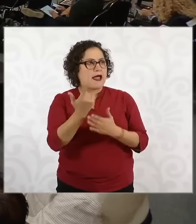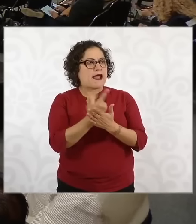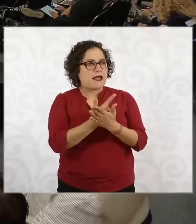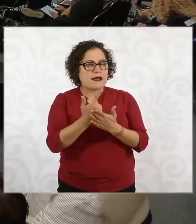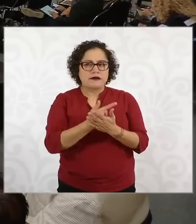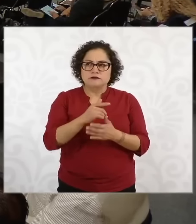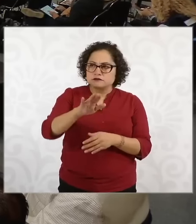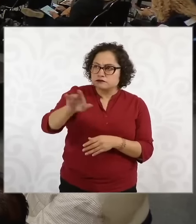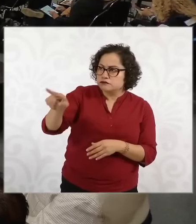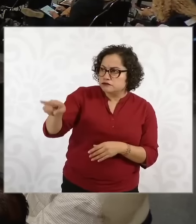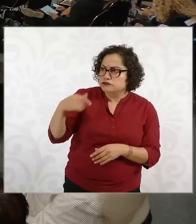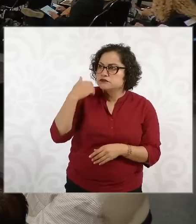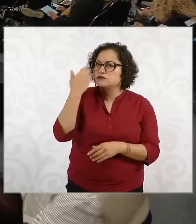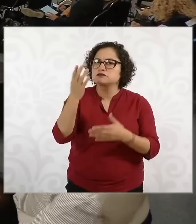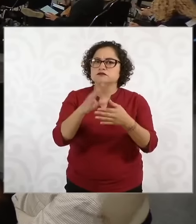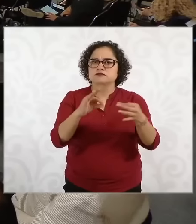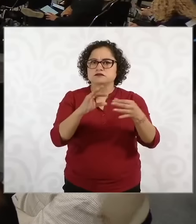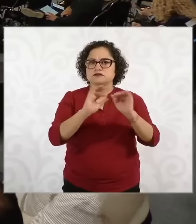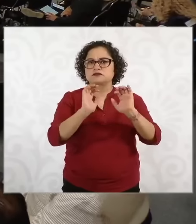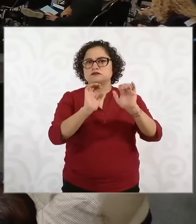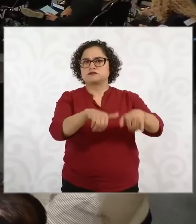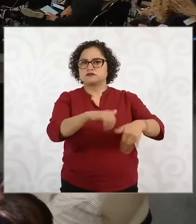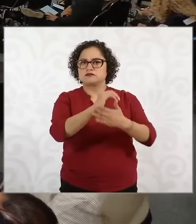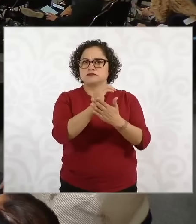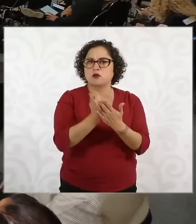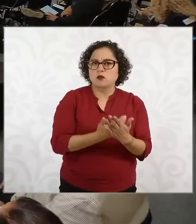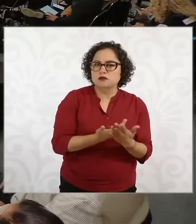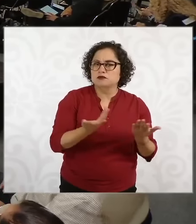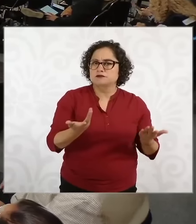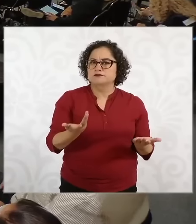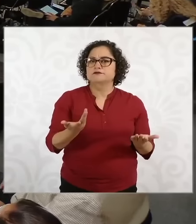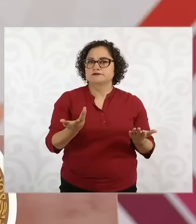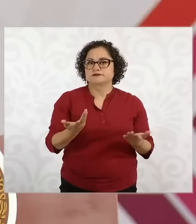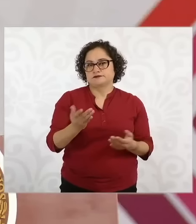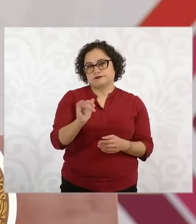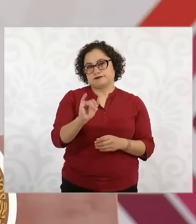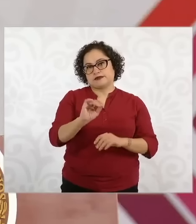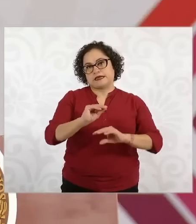de las contrataciones. Se está contemplado, no solamente es construir un hospital, sino operarlo,